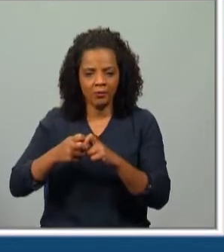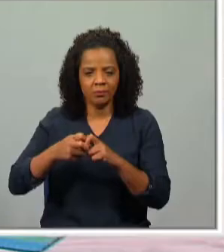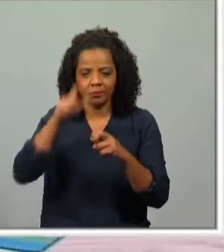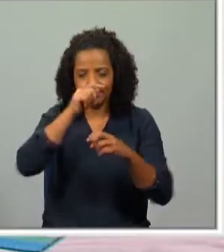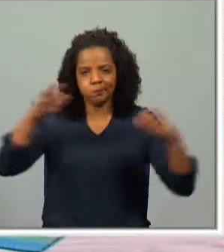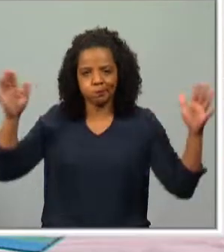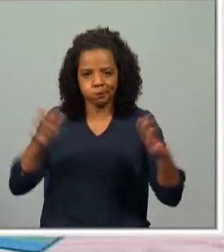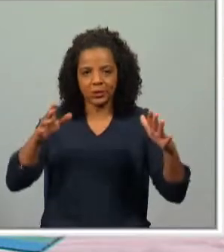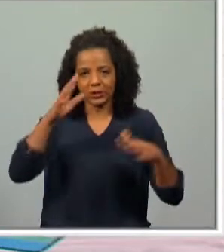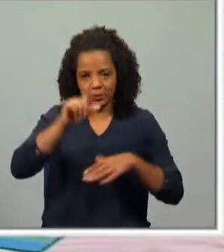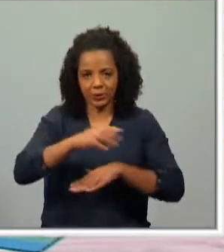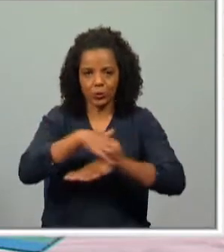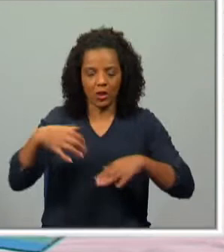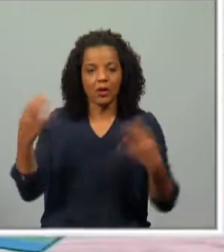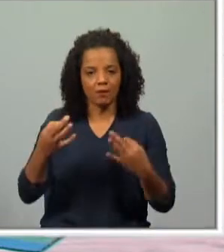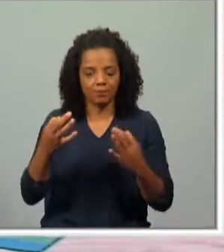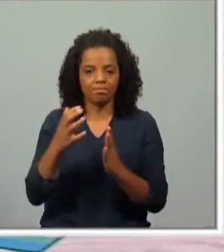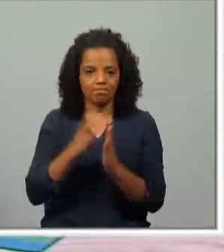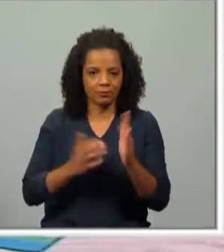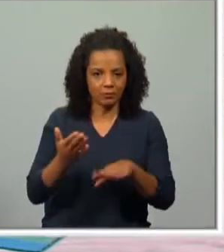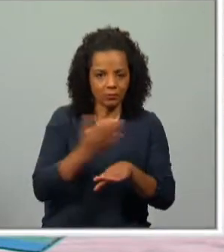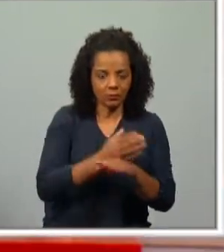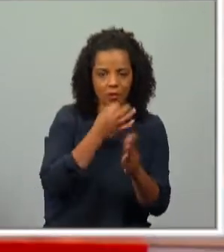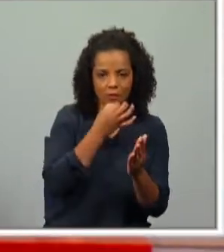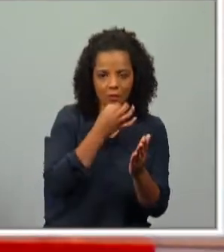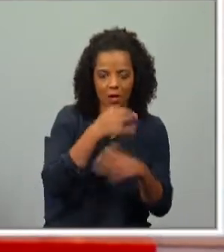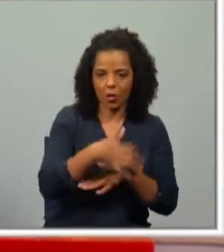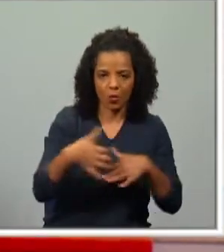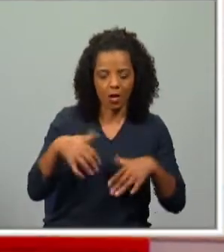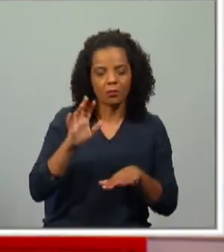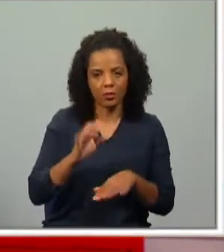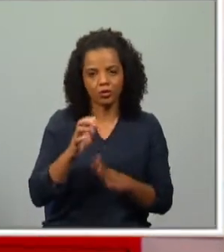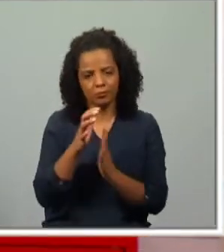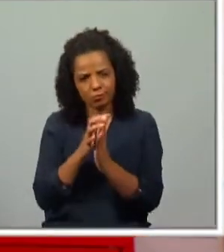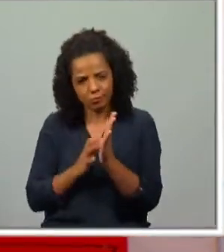ele não fala ali nos cerco do gato no decorrer da crónica vai falar e nós 他在貓的圍攻中沒有說話編年史的進程會說話，我們